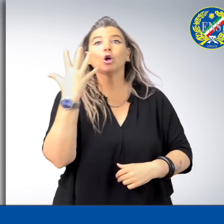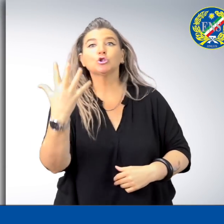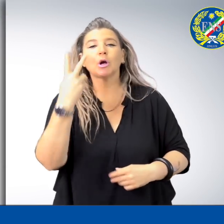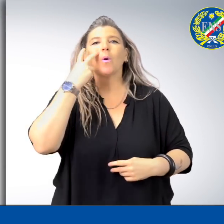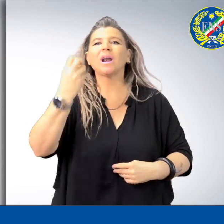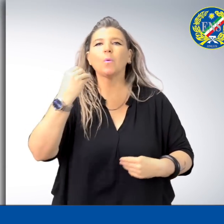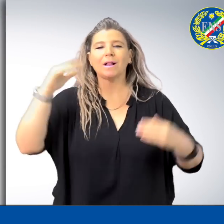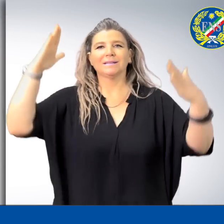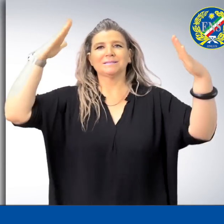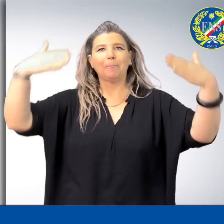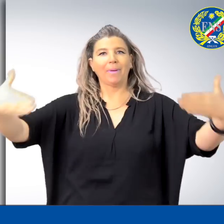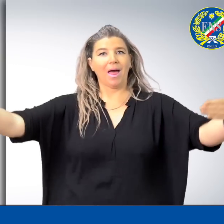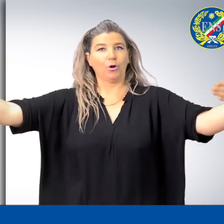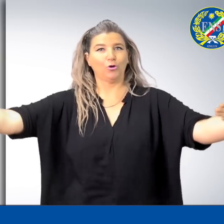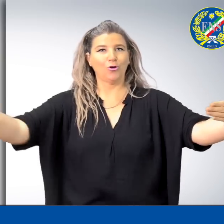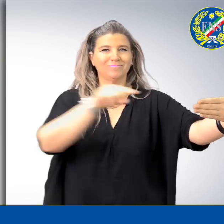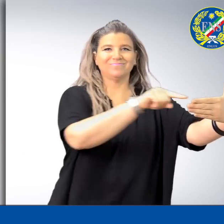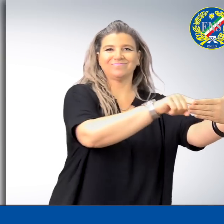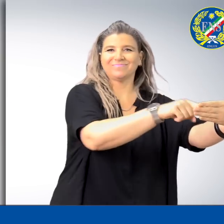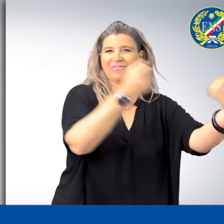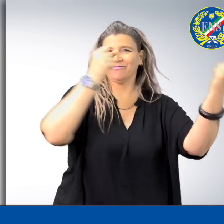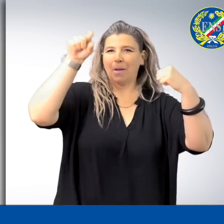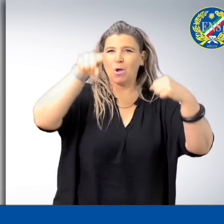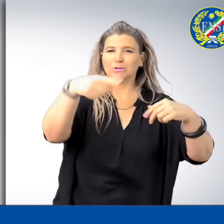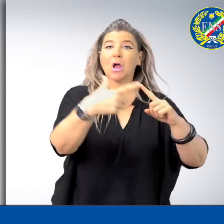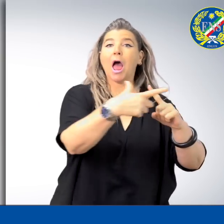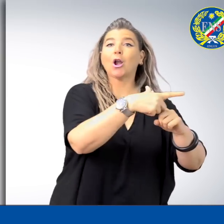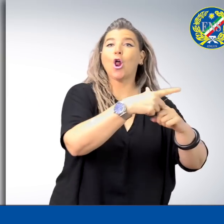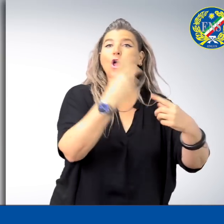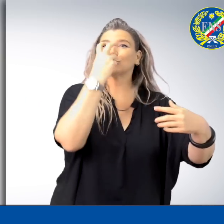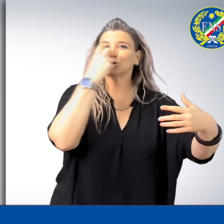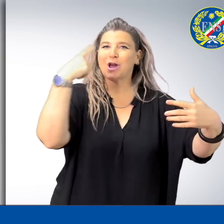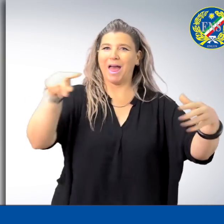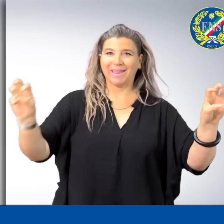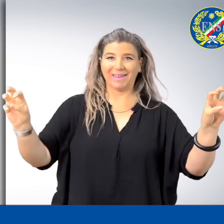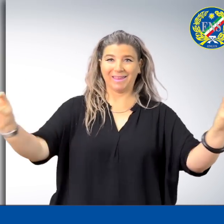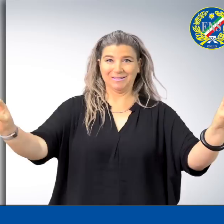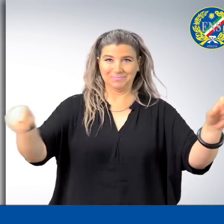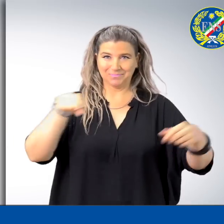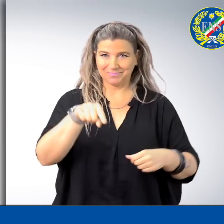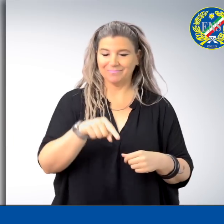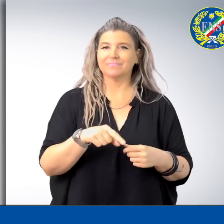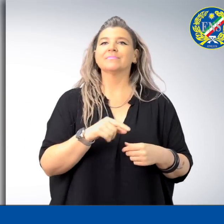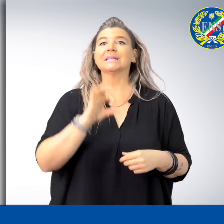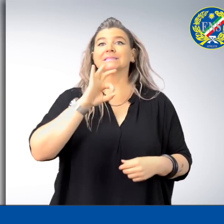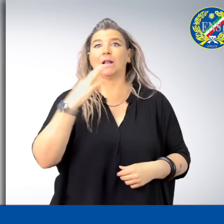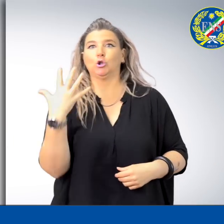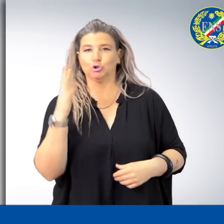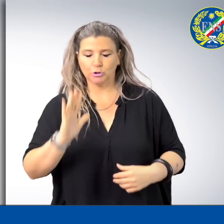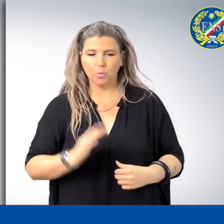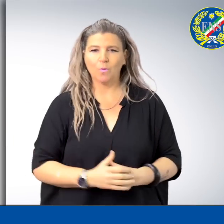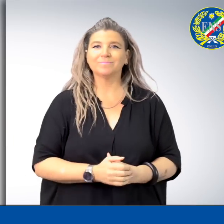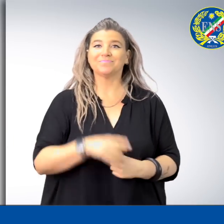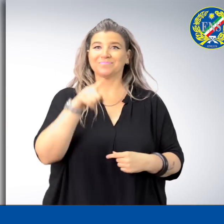Il sottocodice 05 riguarda dispositivo di visione degli angoli ciechi.